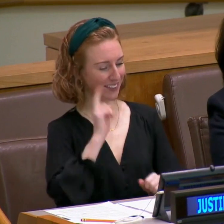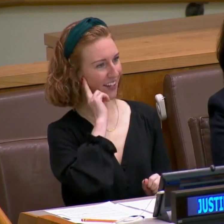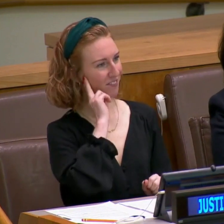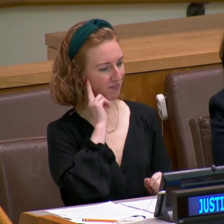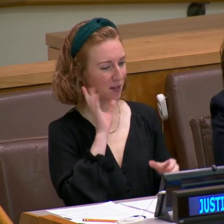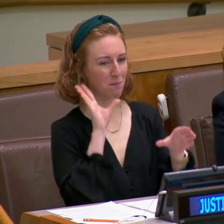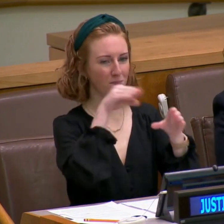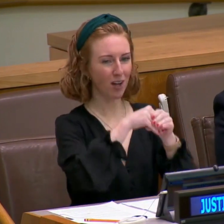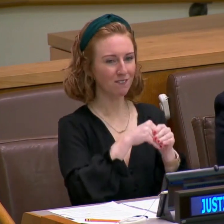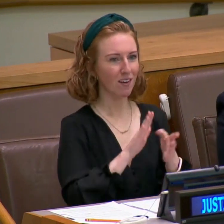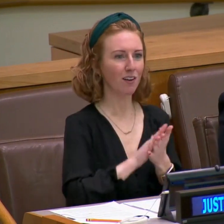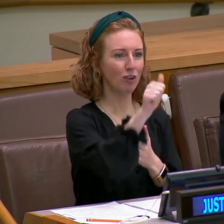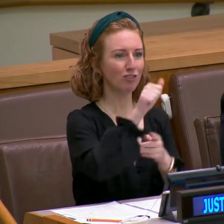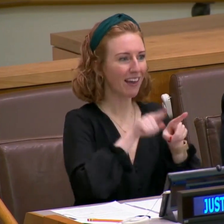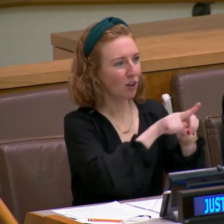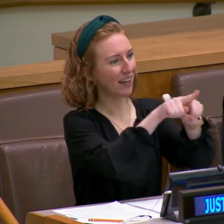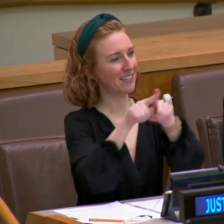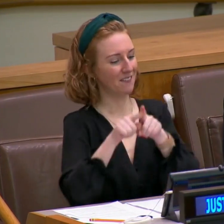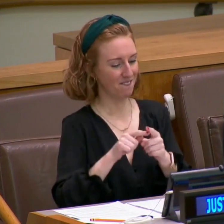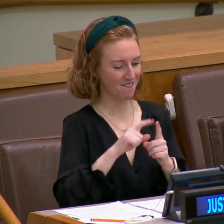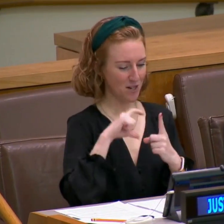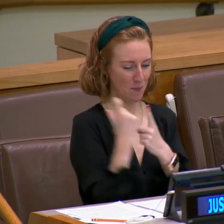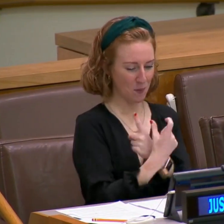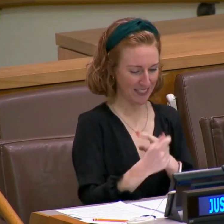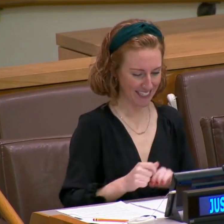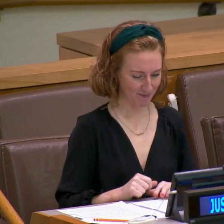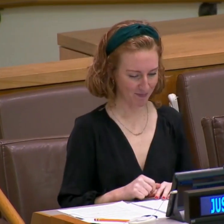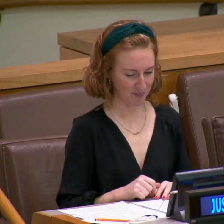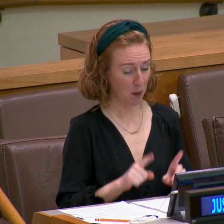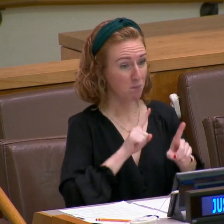sino nos sentimos orgullosas de ser personas sordas y de formar parte de una comunidad cultural y cohesiva,